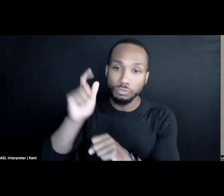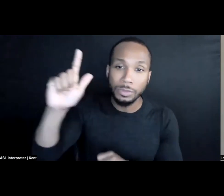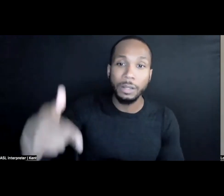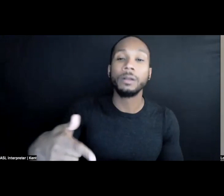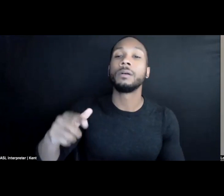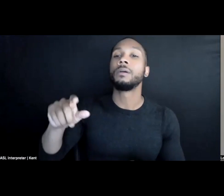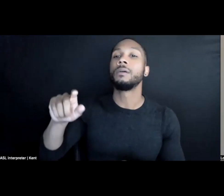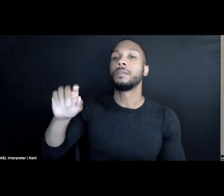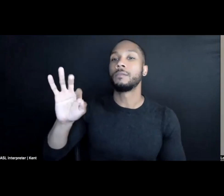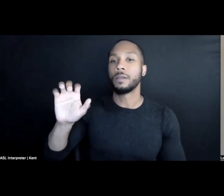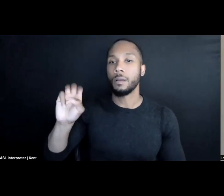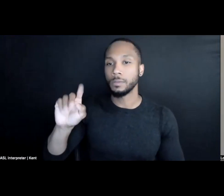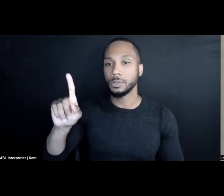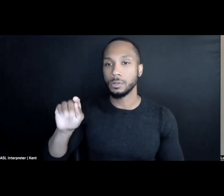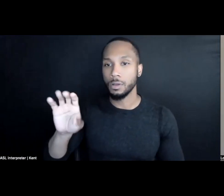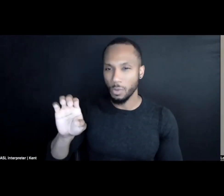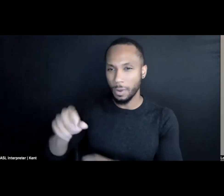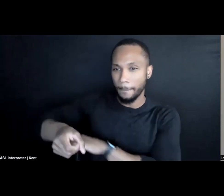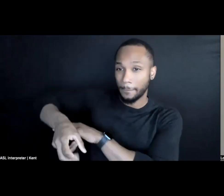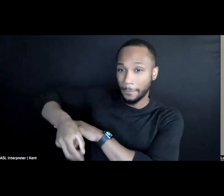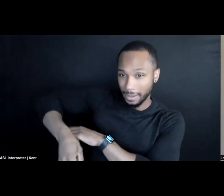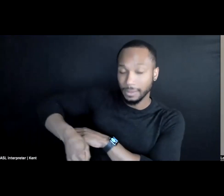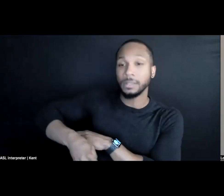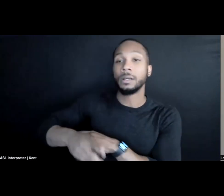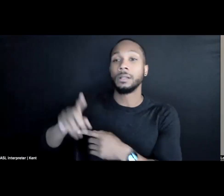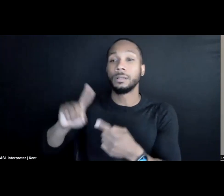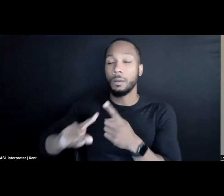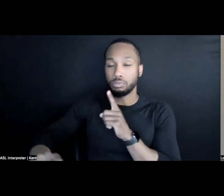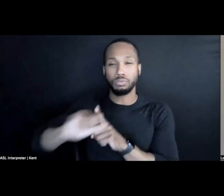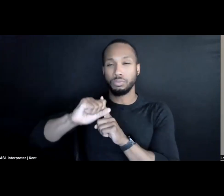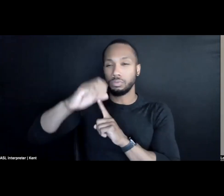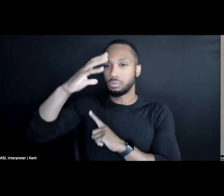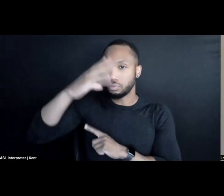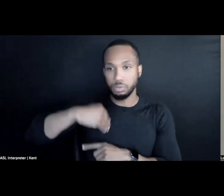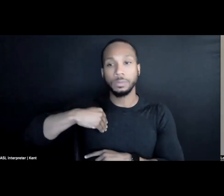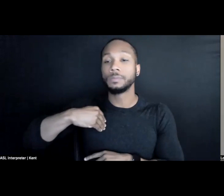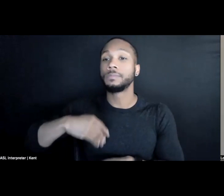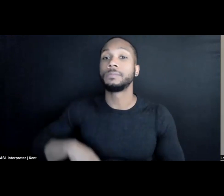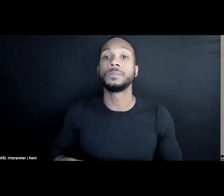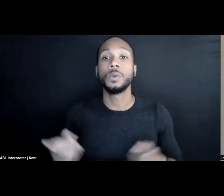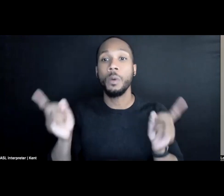The Film Zone a la medianoche, hasta que el sueño me invadía,